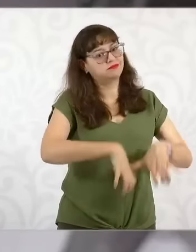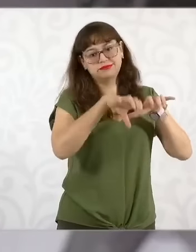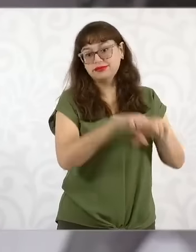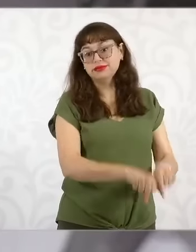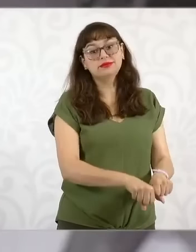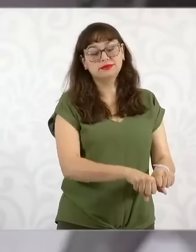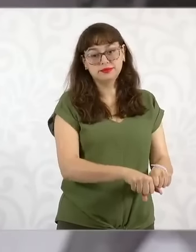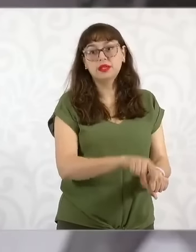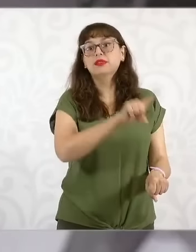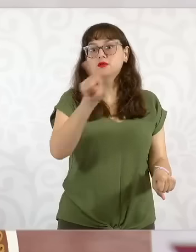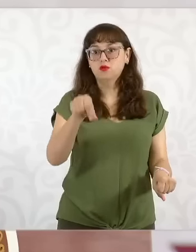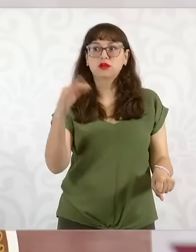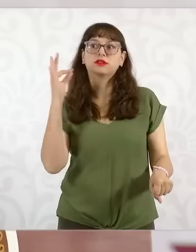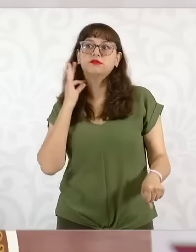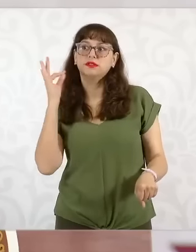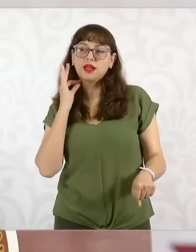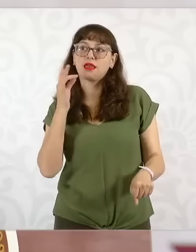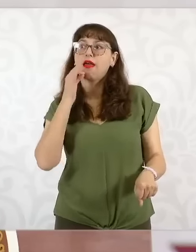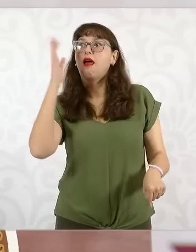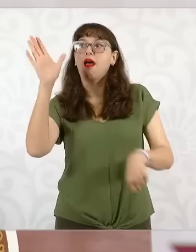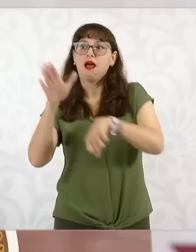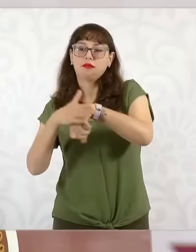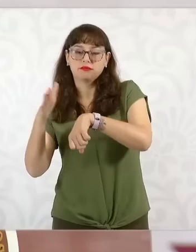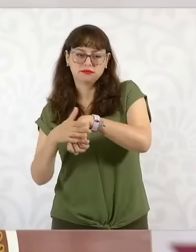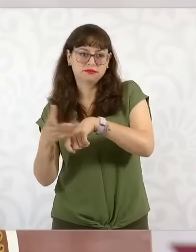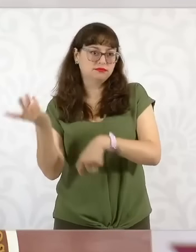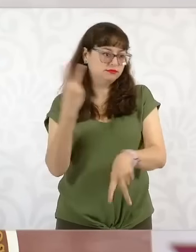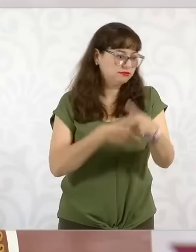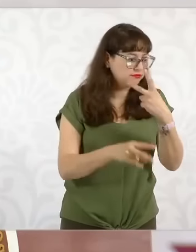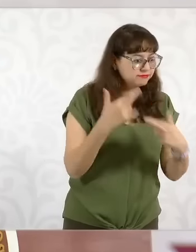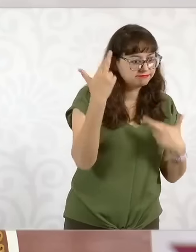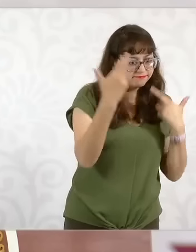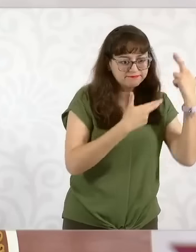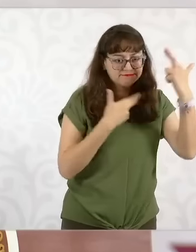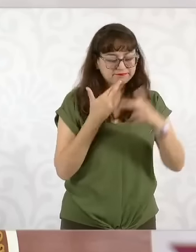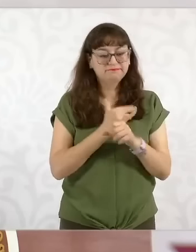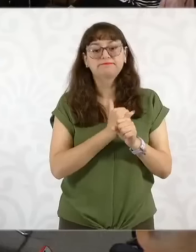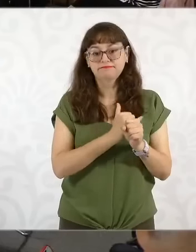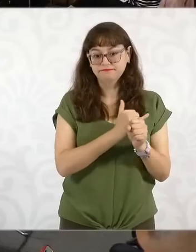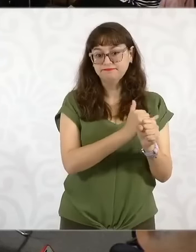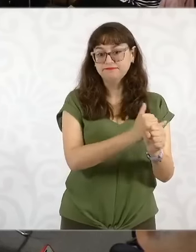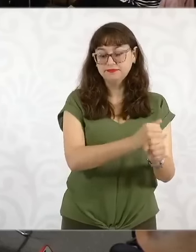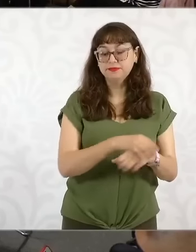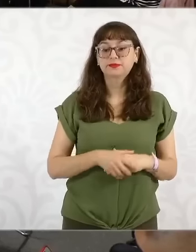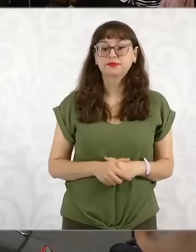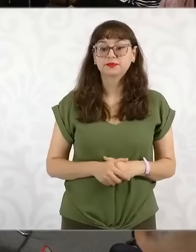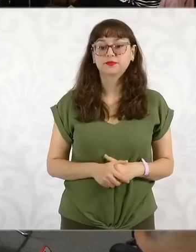y viene la Fiscalía General de la República para poder hacer todas las investigaciones. Gracias,